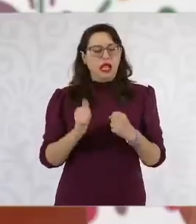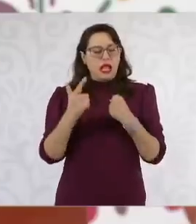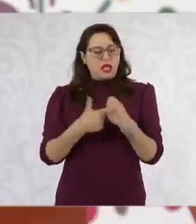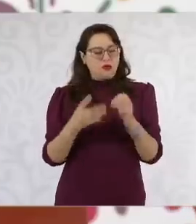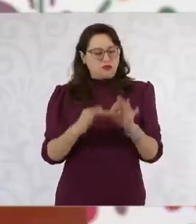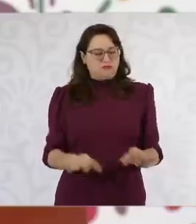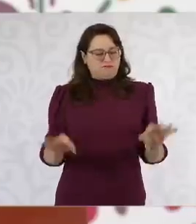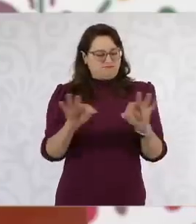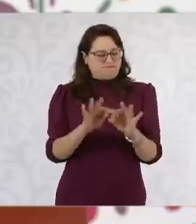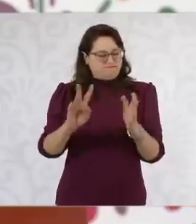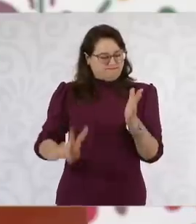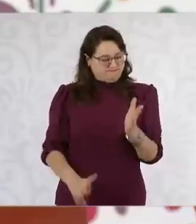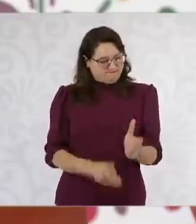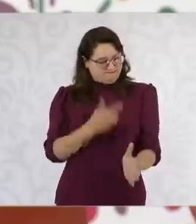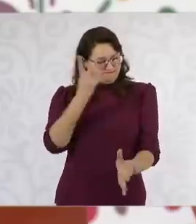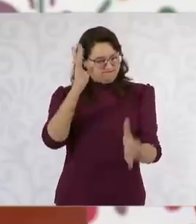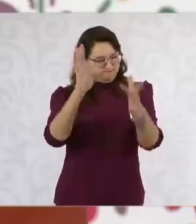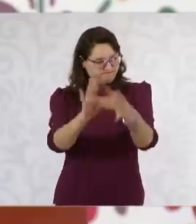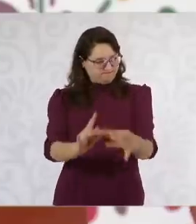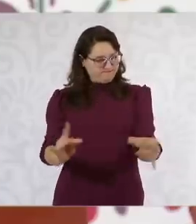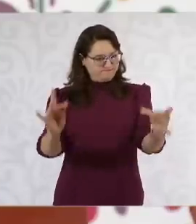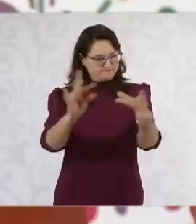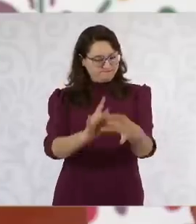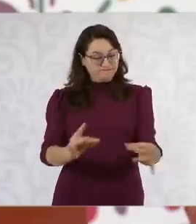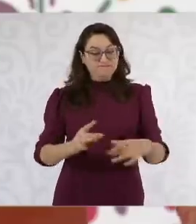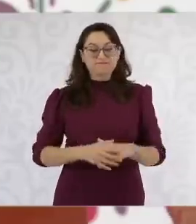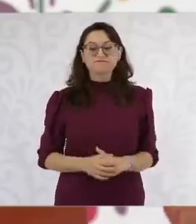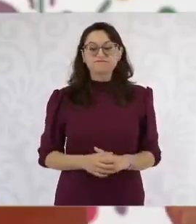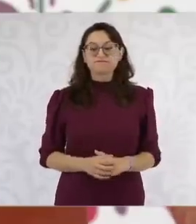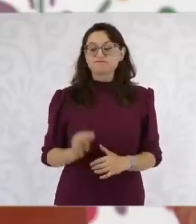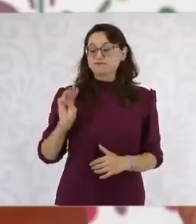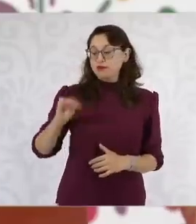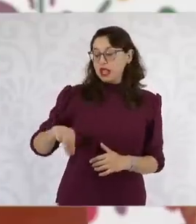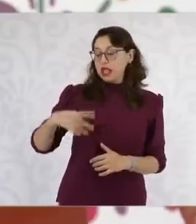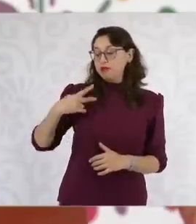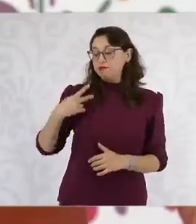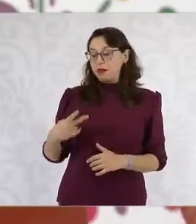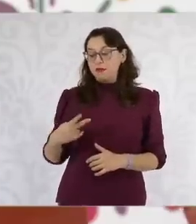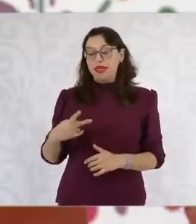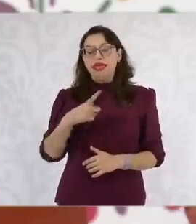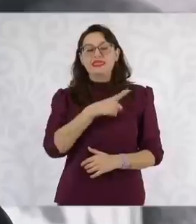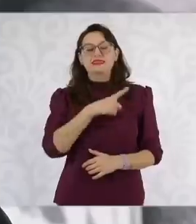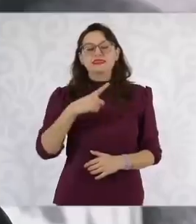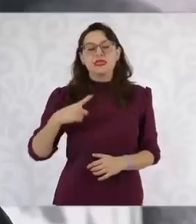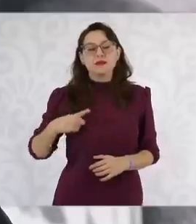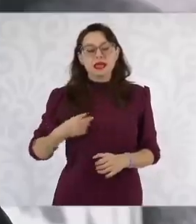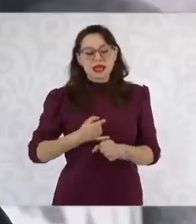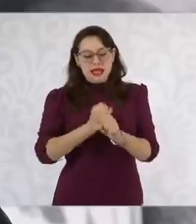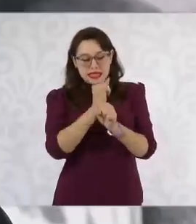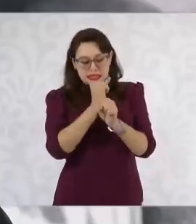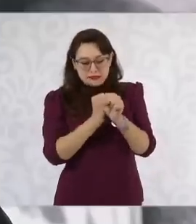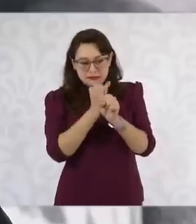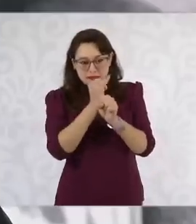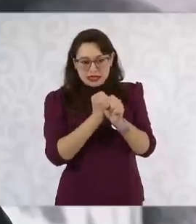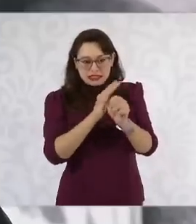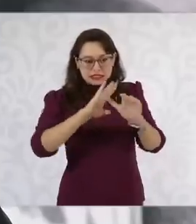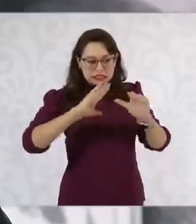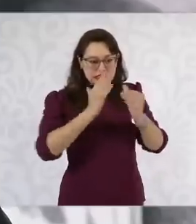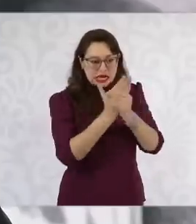del Ministerio Público de la Federación es la de integrar carpetas de investigación sobre denuncias